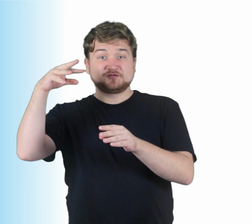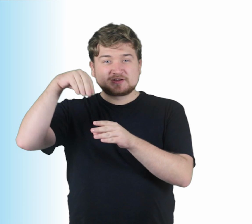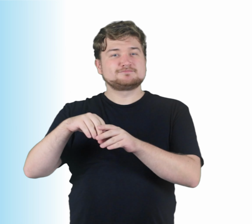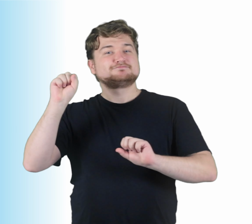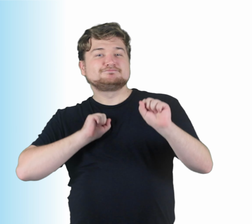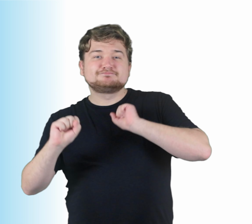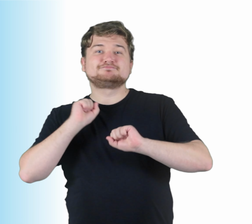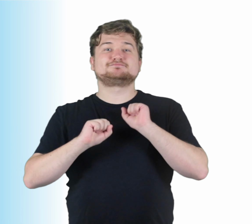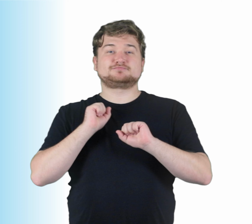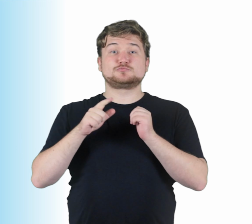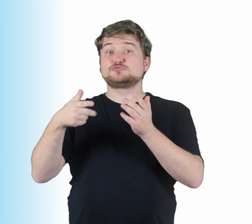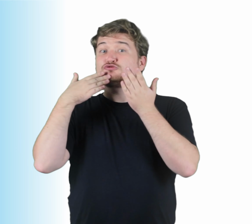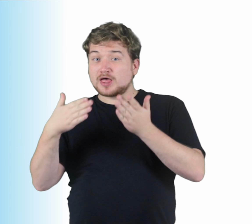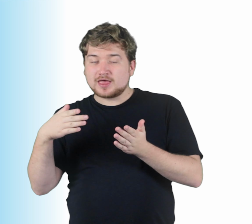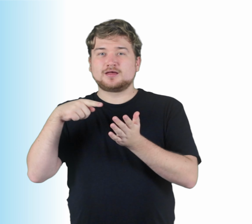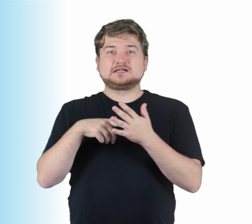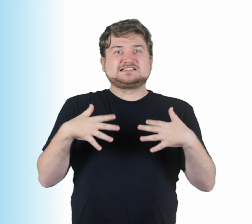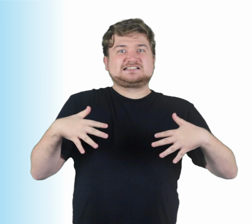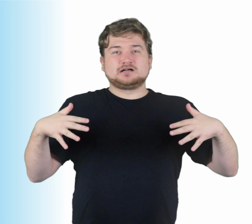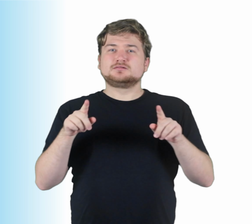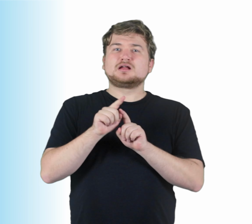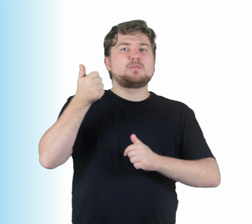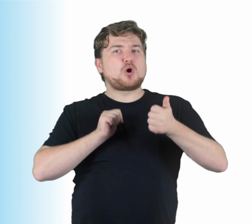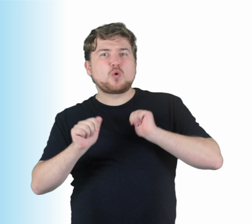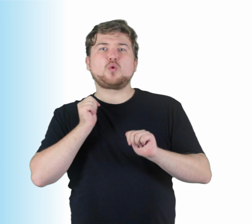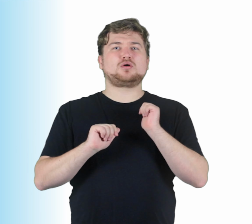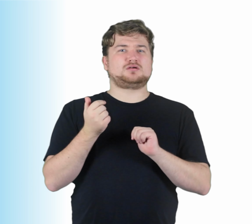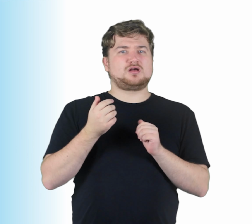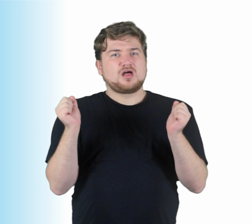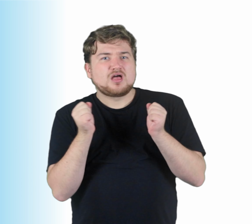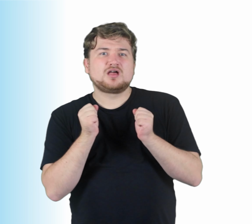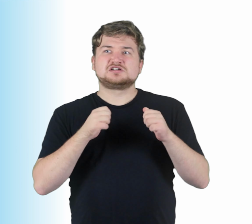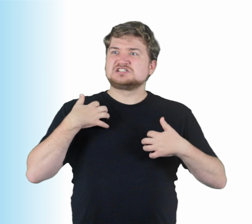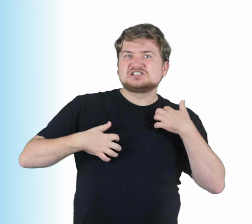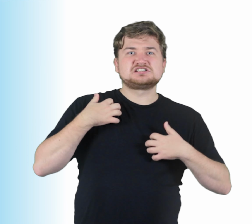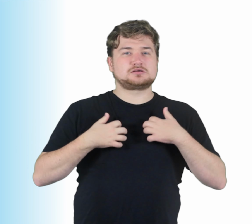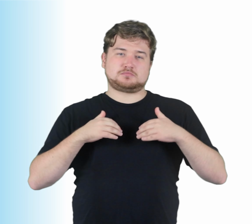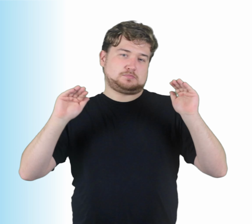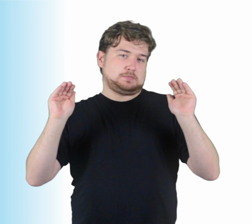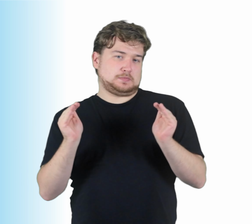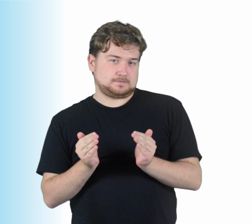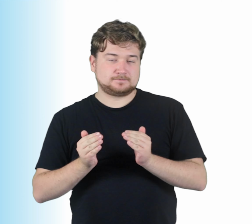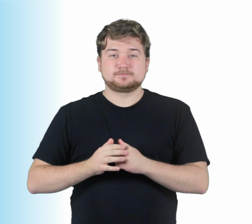Włączenie aktywności fizycznej pozwoli zredukować napięcie, niepokój, lęk i złość.